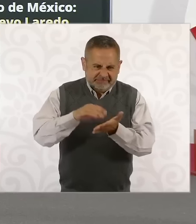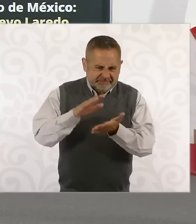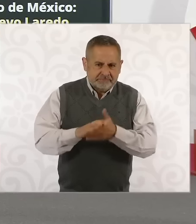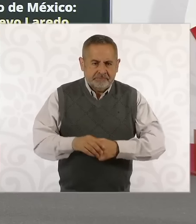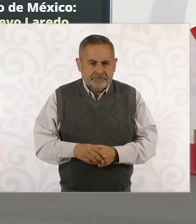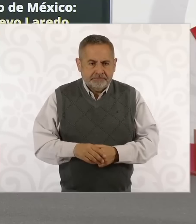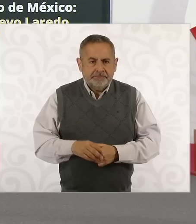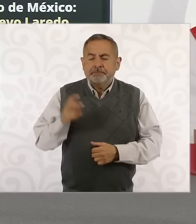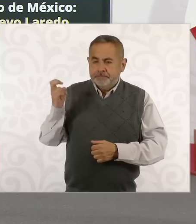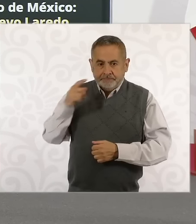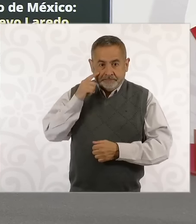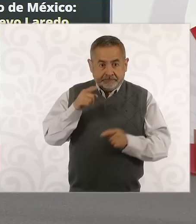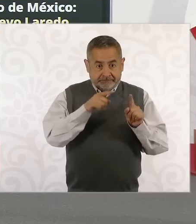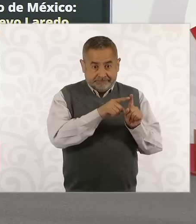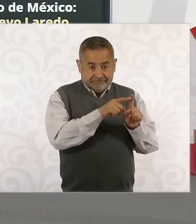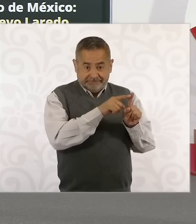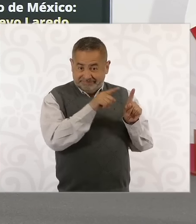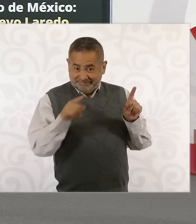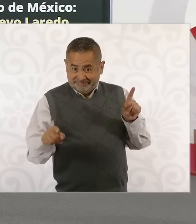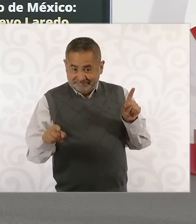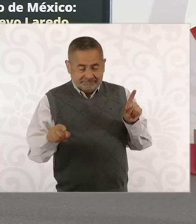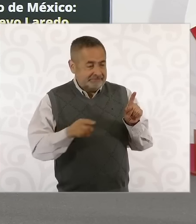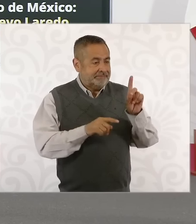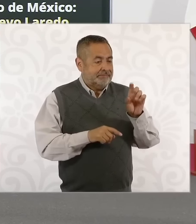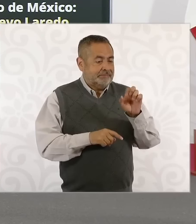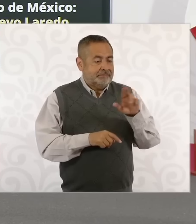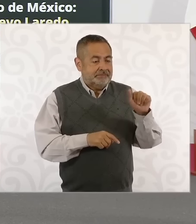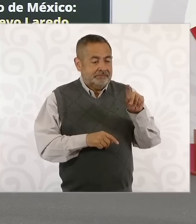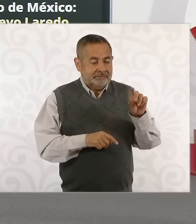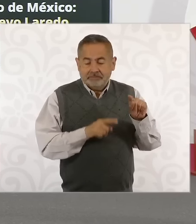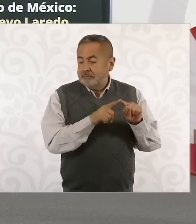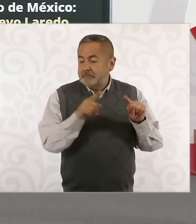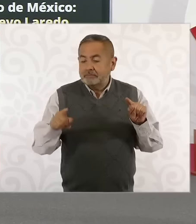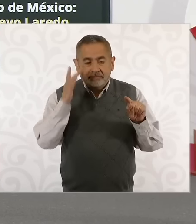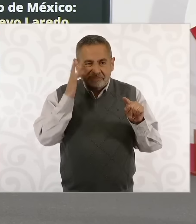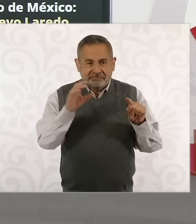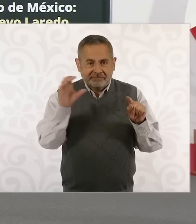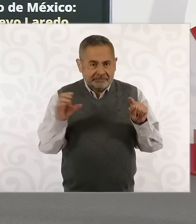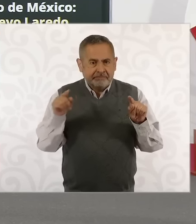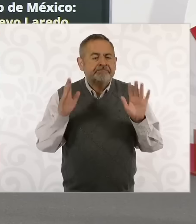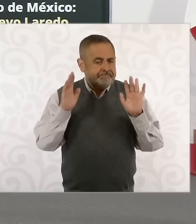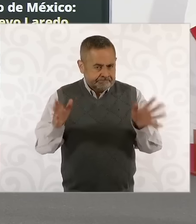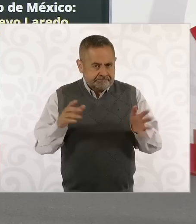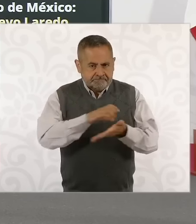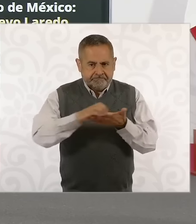tramo de derramadero hasta Santa Catarina ya está contratado y ahorita ya hay trabajos, digamos,